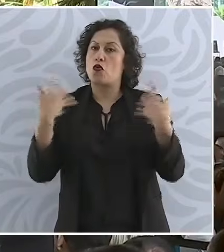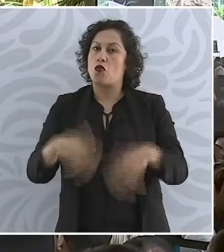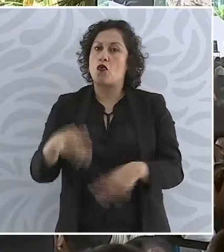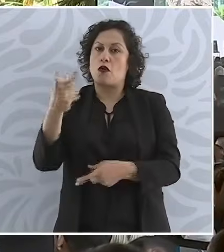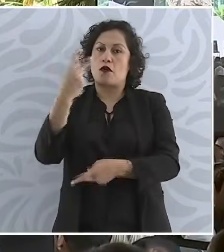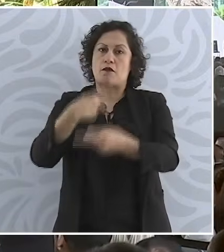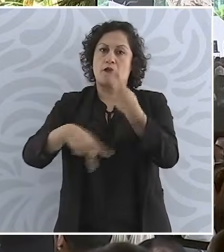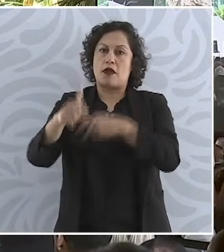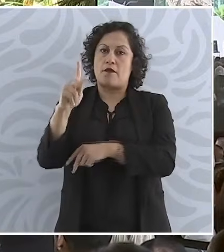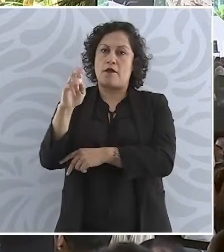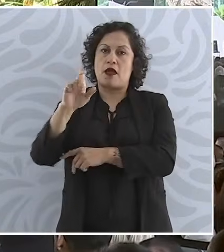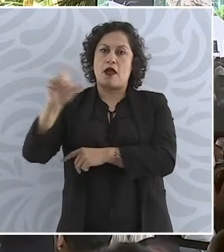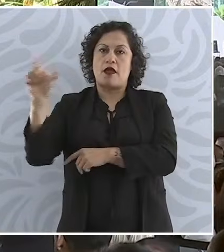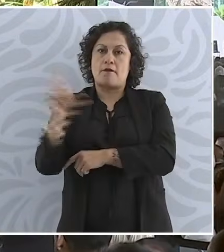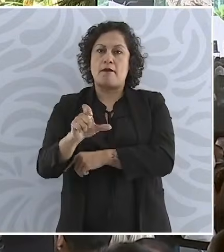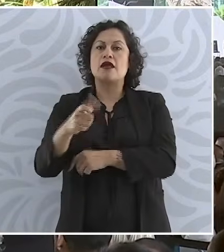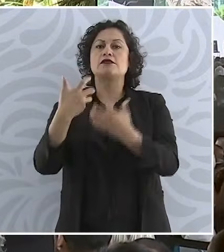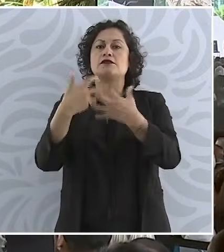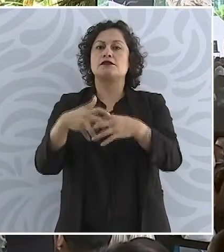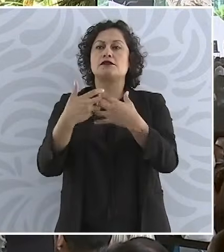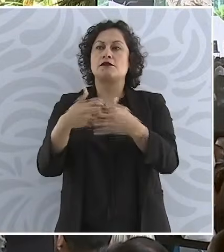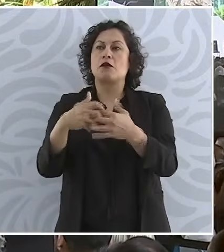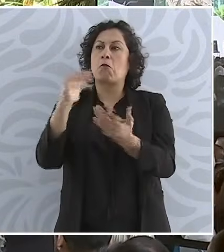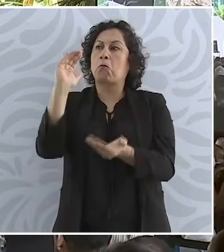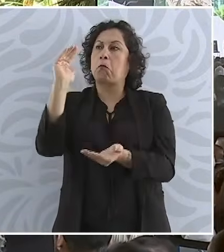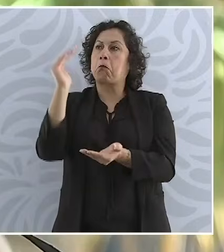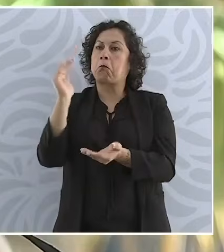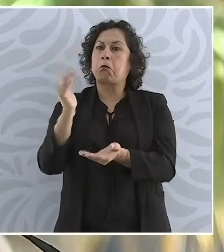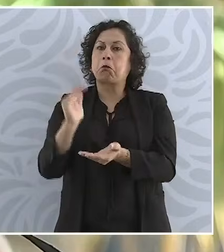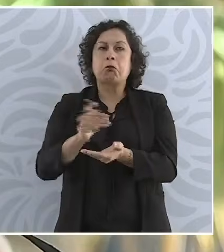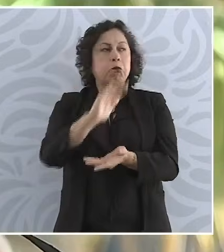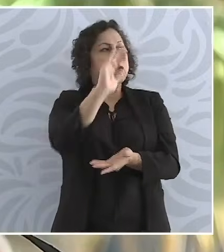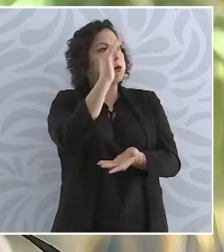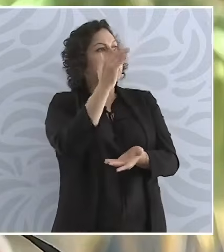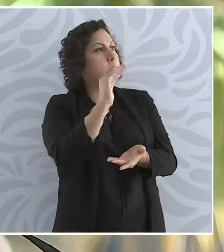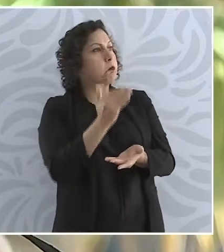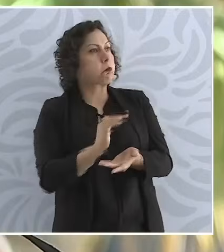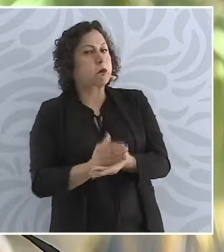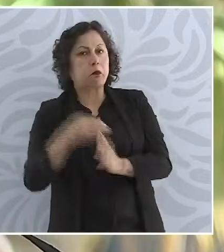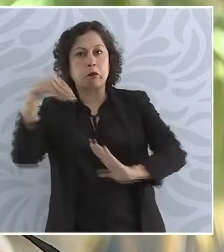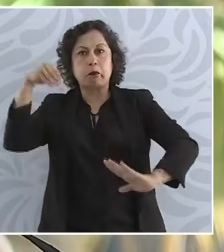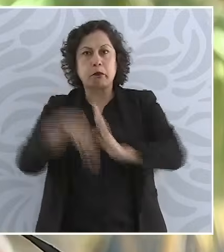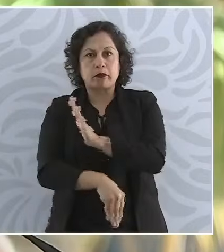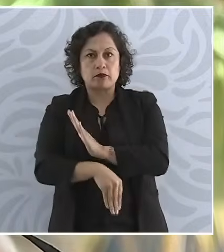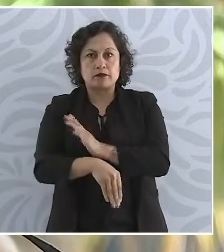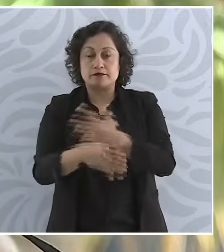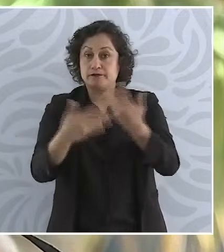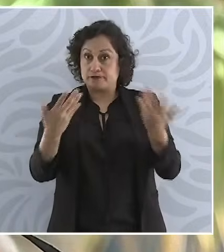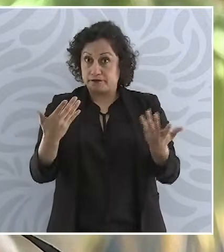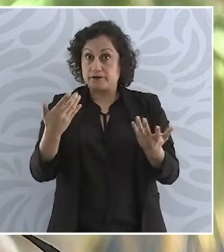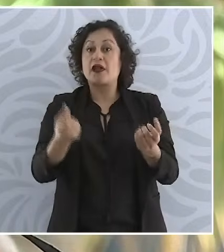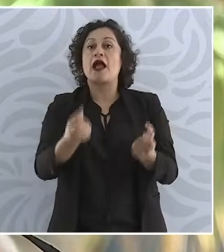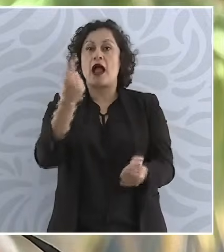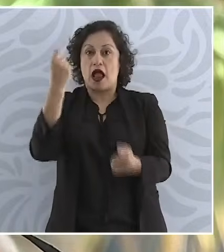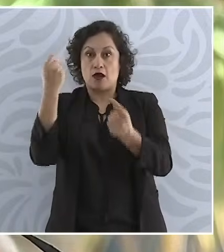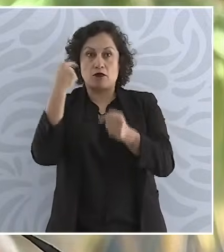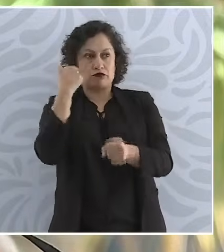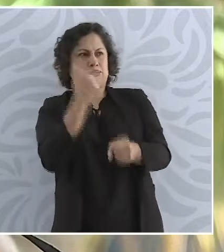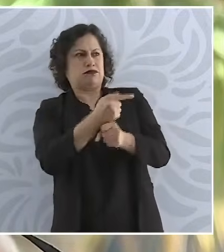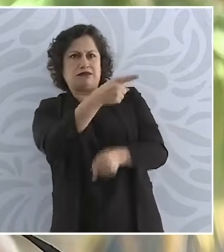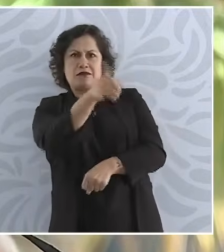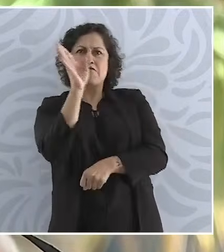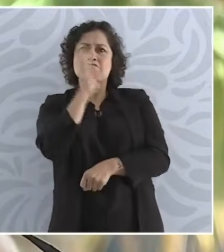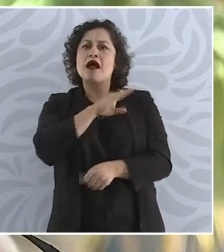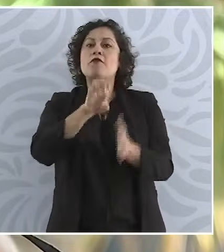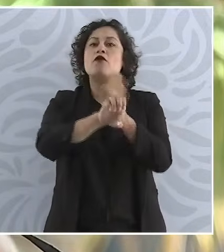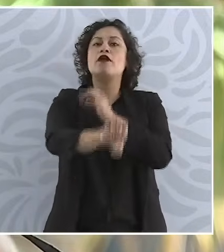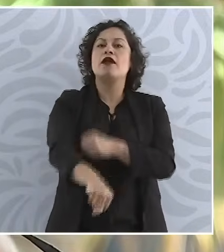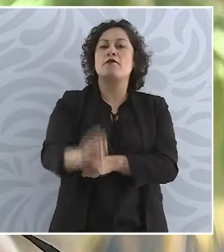petroquímica hubo escándalos de corrupción como el caso de overd o los moches vinculados a la reforma